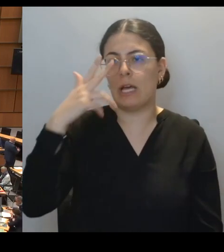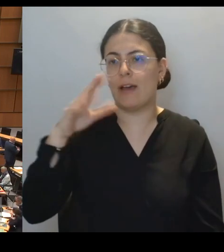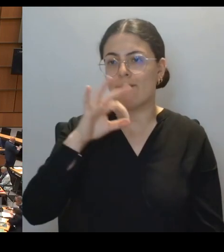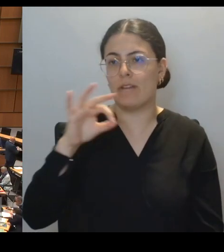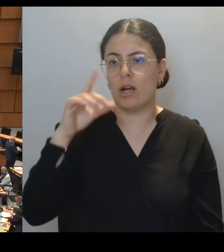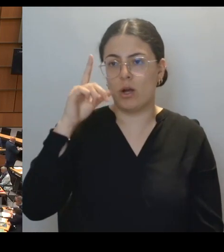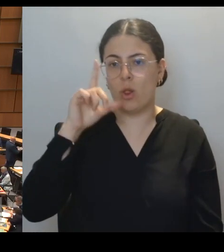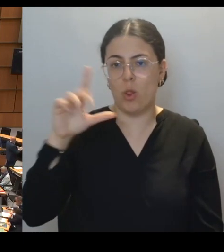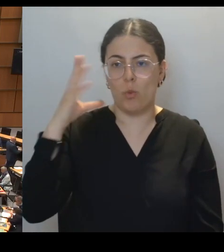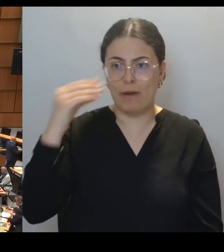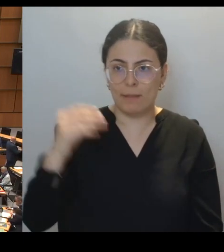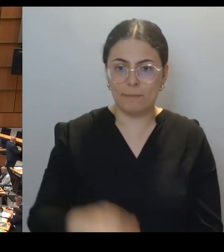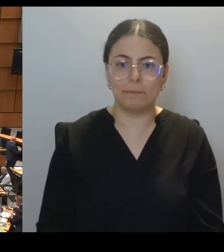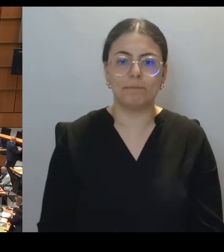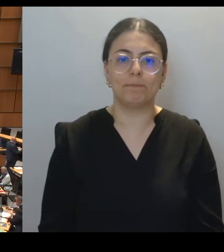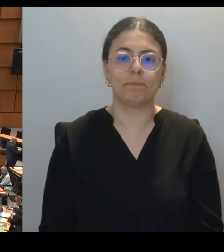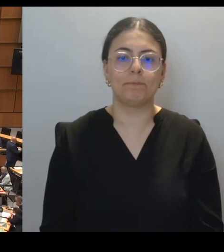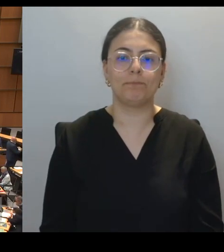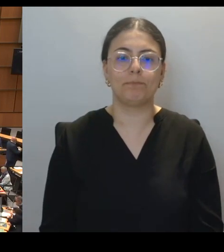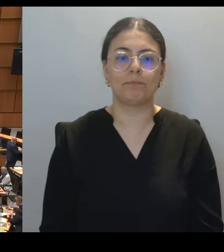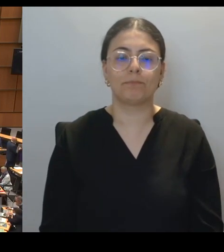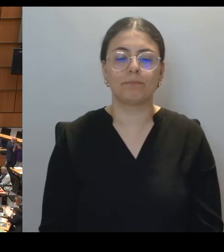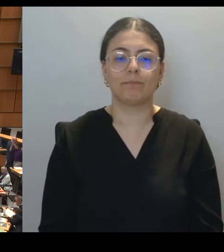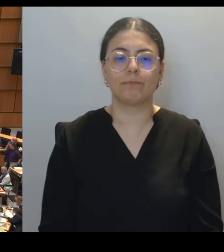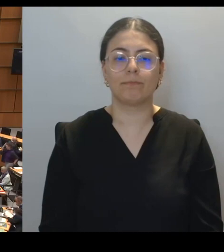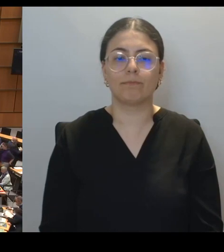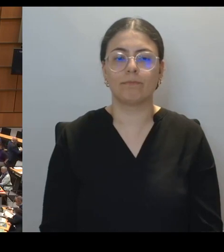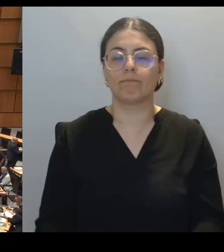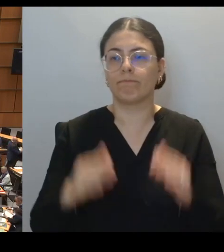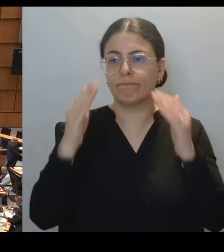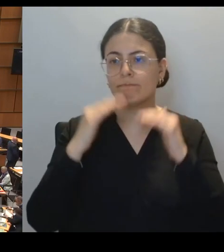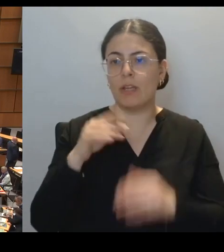Frau Sevim Aydin. Herr Frank Balzer